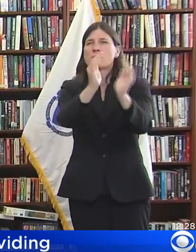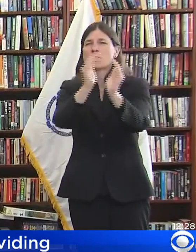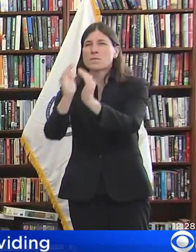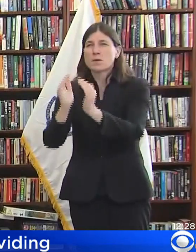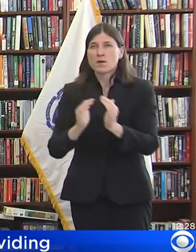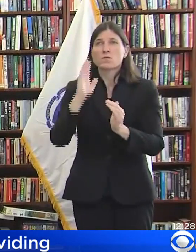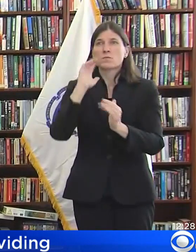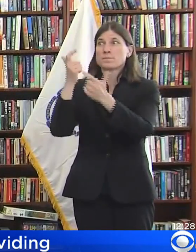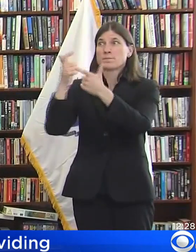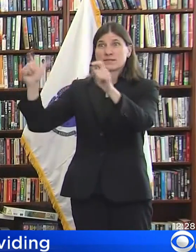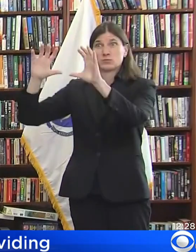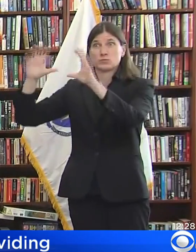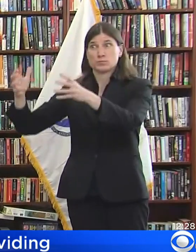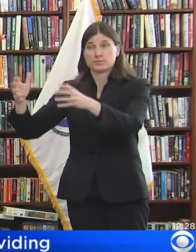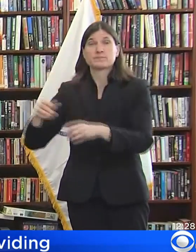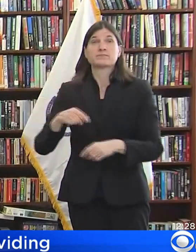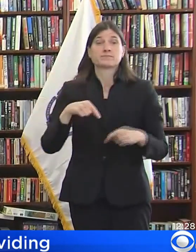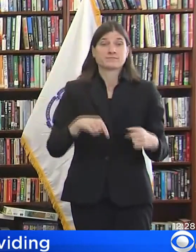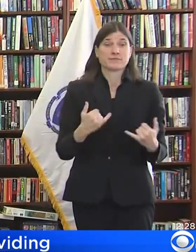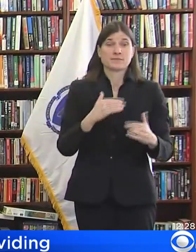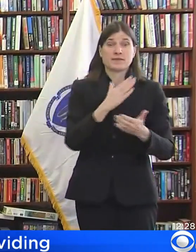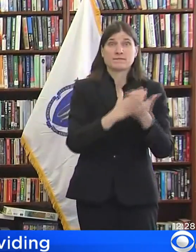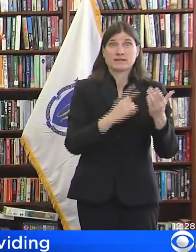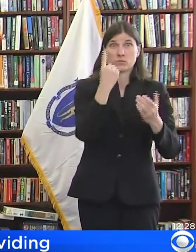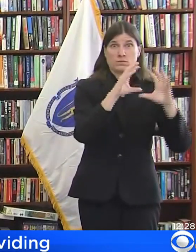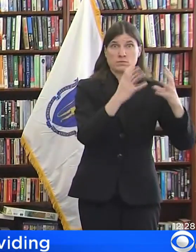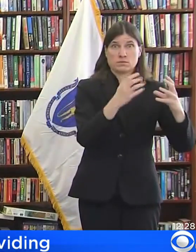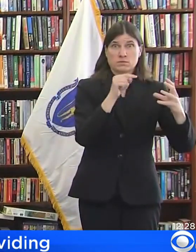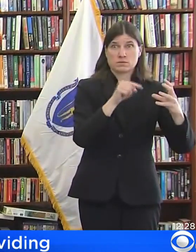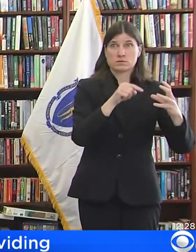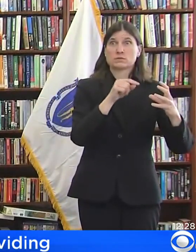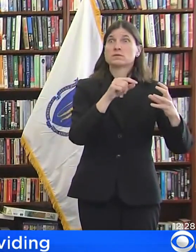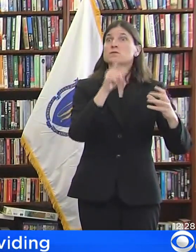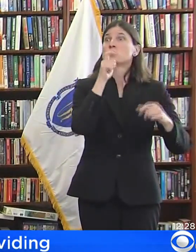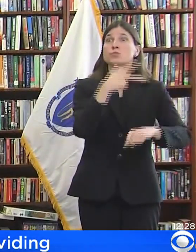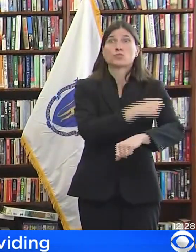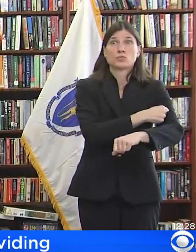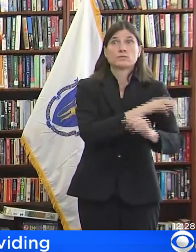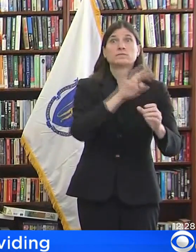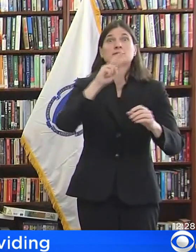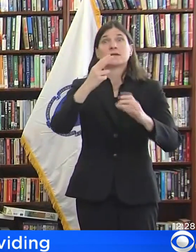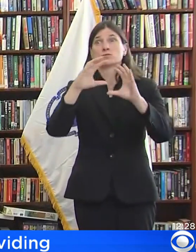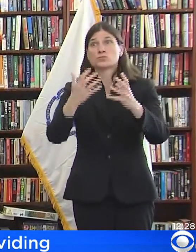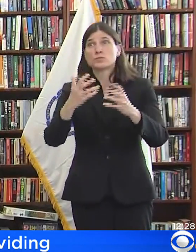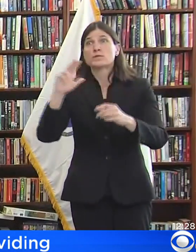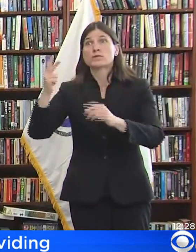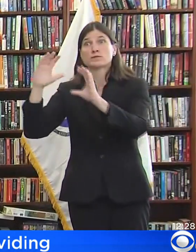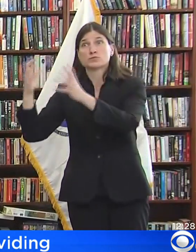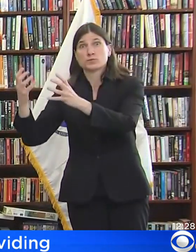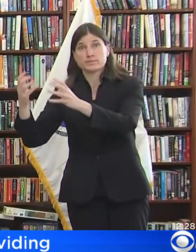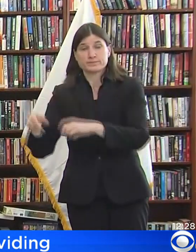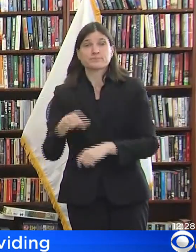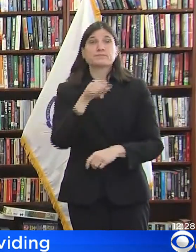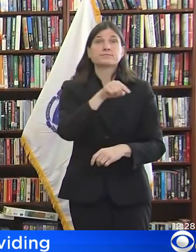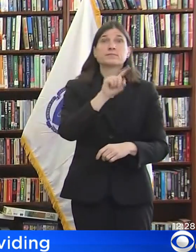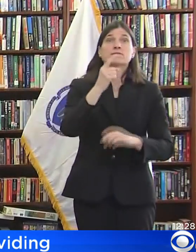OPEN OTHER INDIVIDUALS LATER AS WE MOVE THROUGH OUR VACCINE DISTRIBUTION PROGRAM, TODAY WE'RE EXCITED TO ANNOUNCE WE